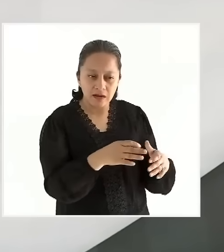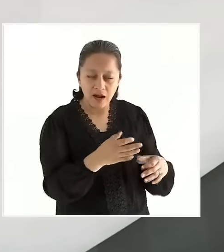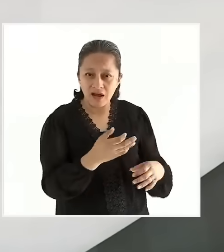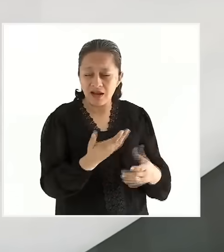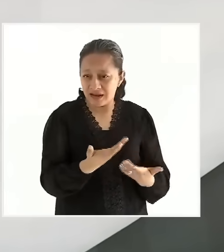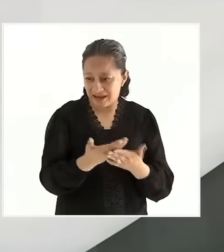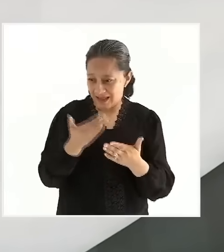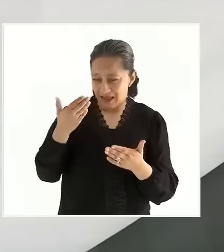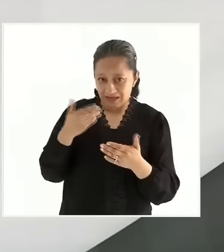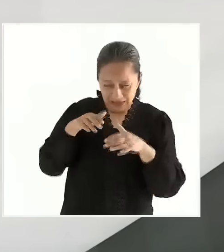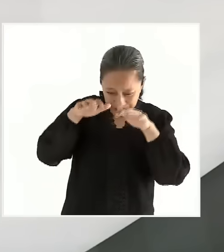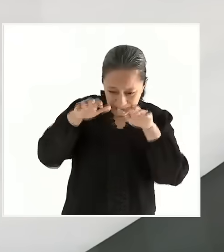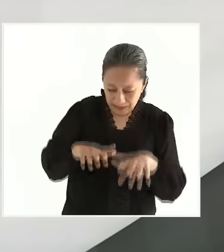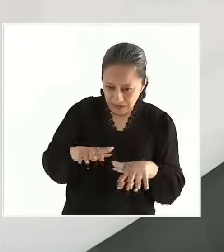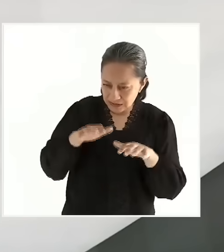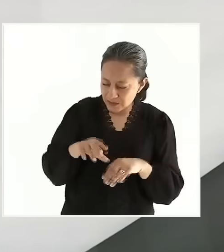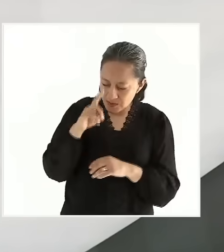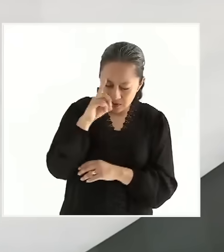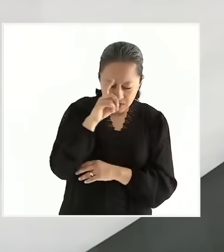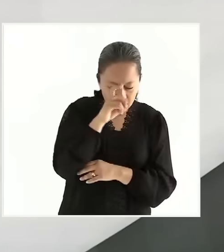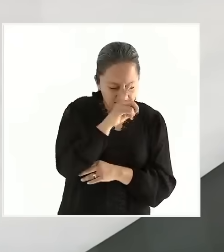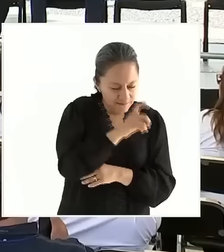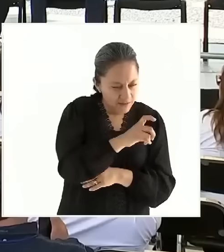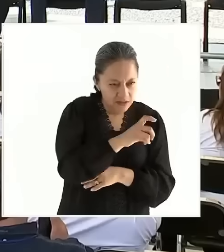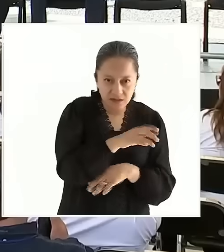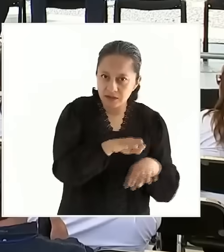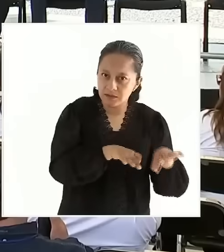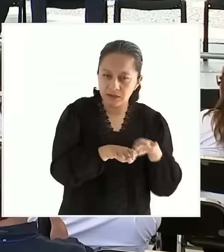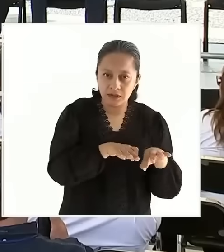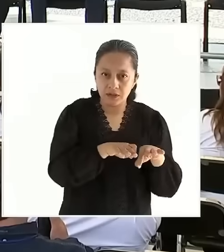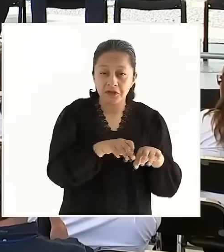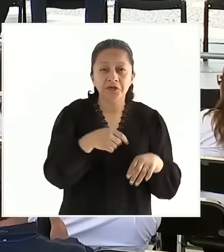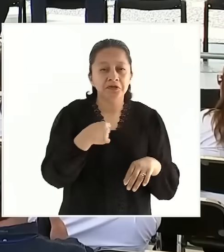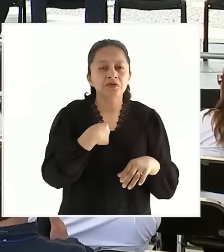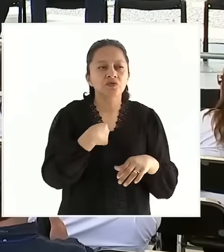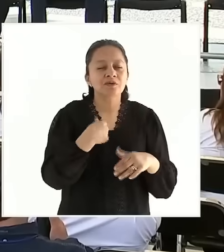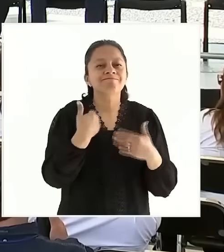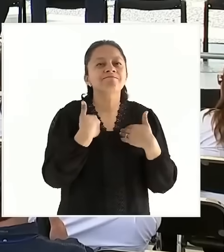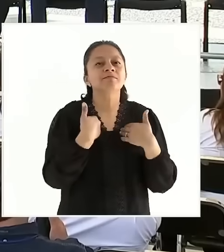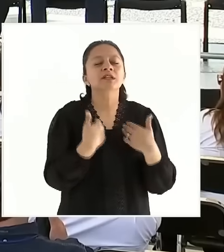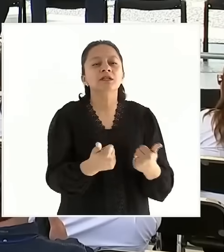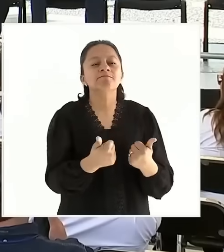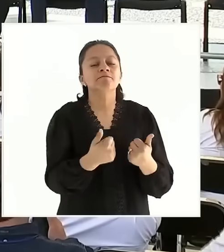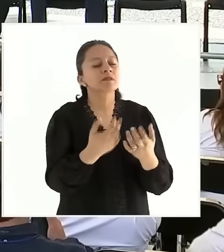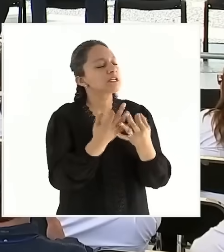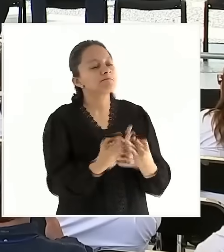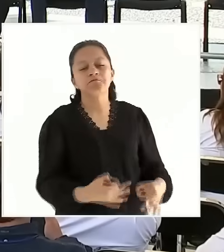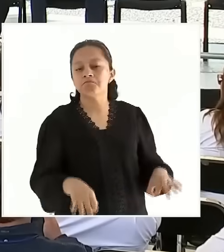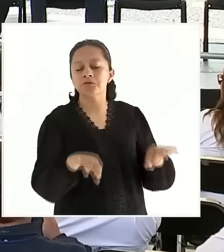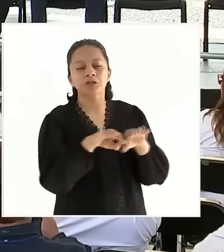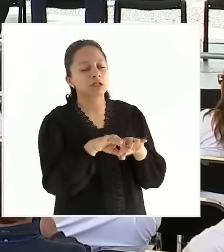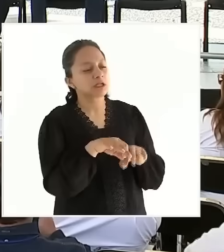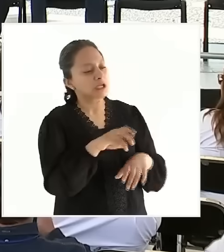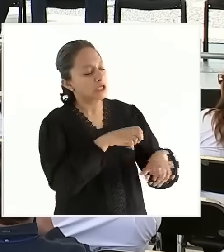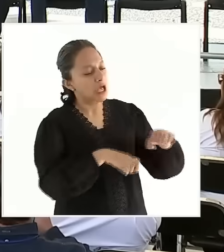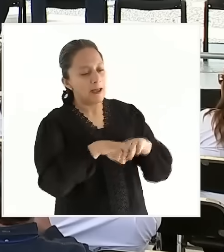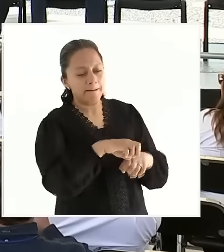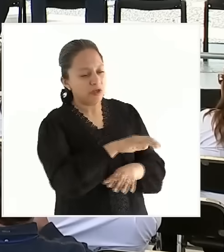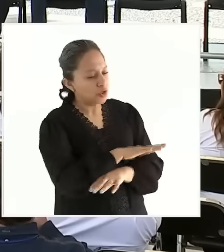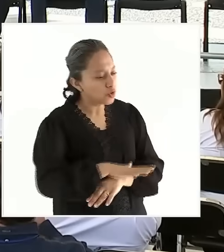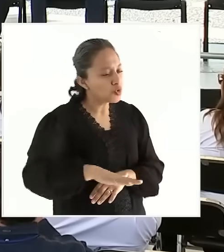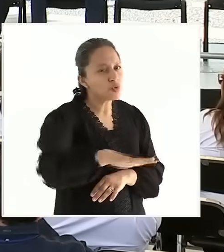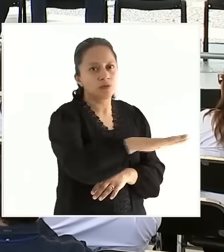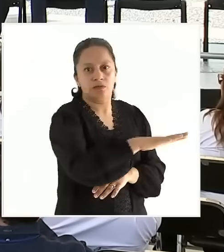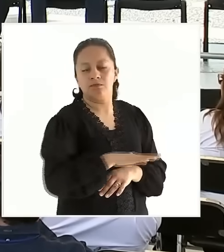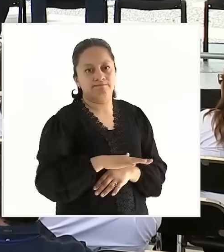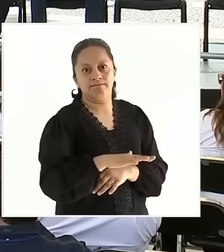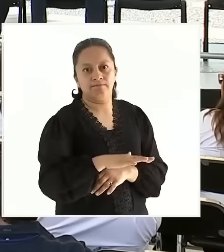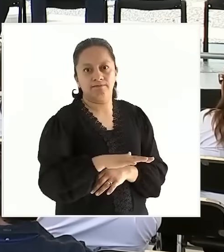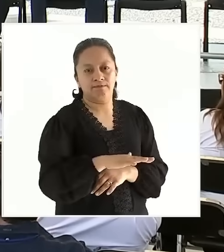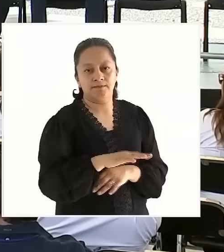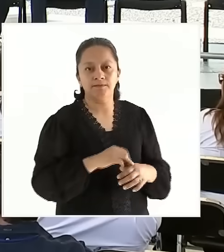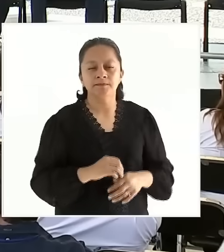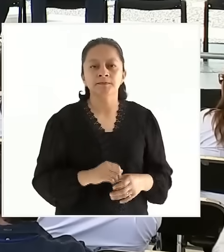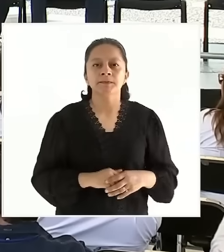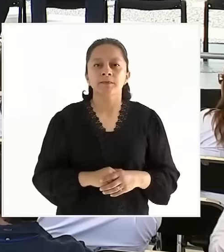lluvia, me convencí más de la importancia de tener una empresa pública y además El agradecimiento